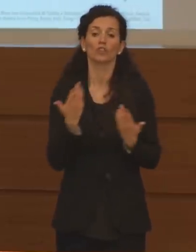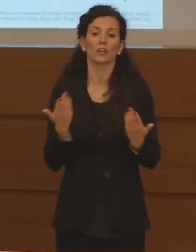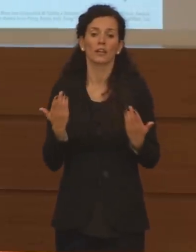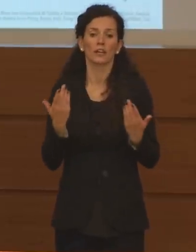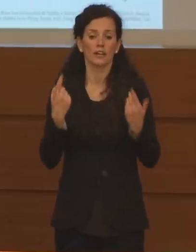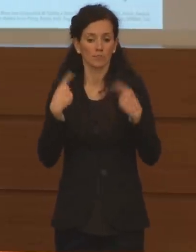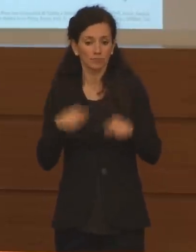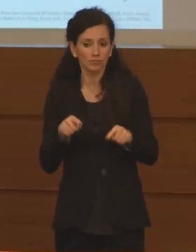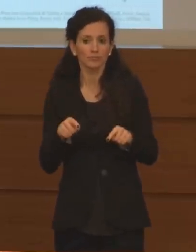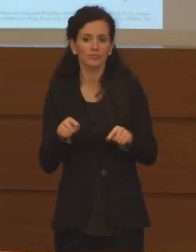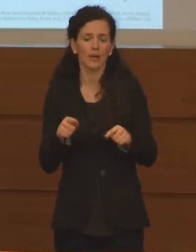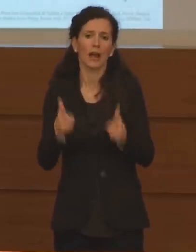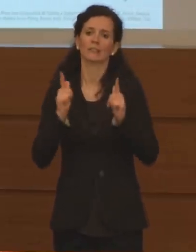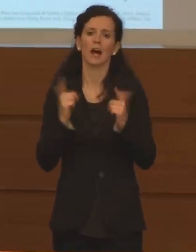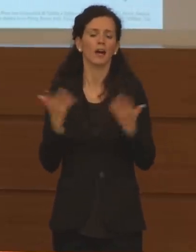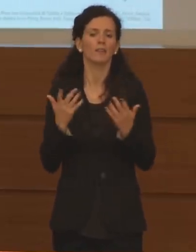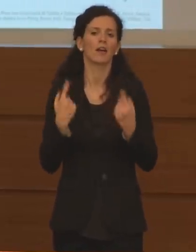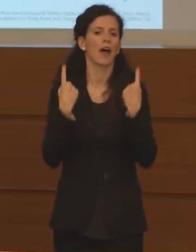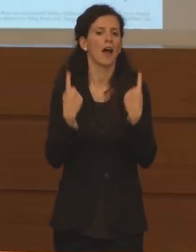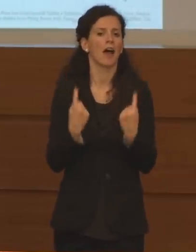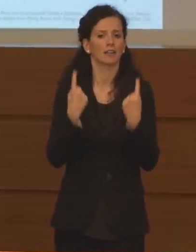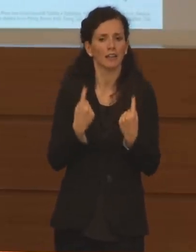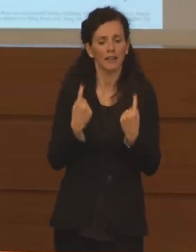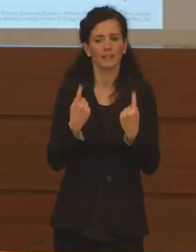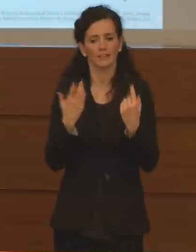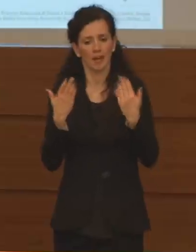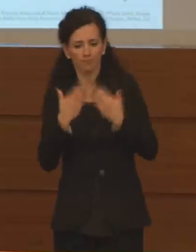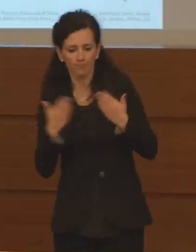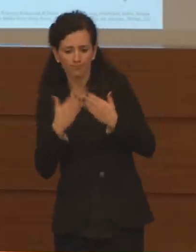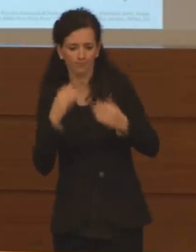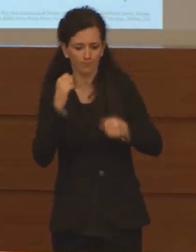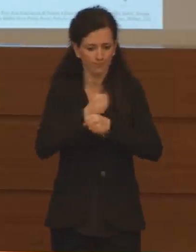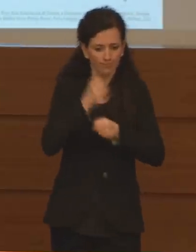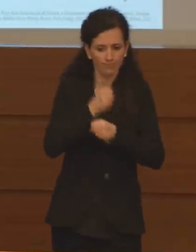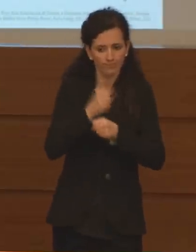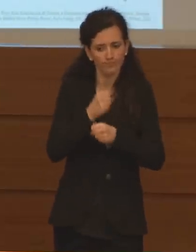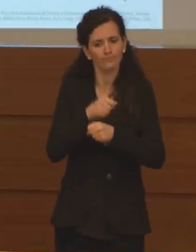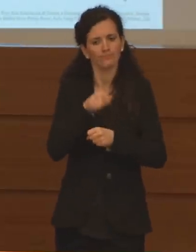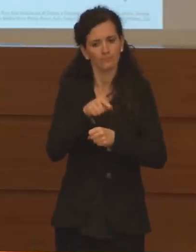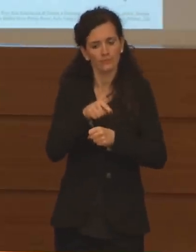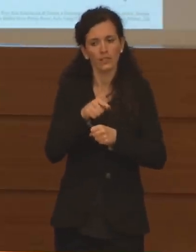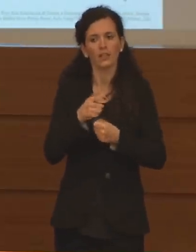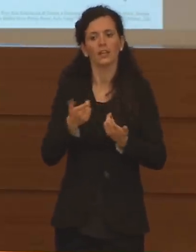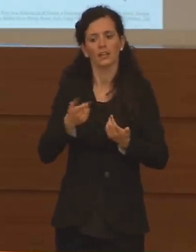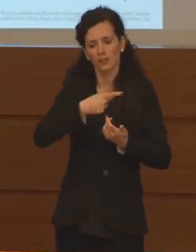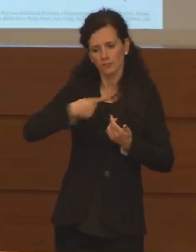dovuta al fatto che chiaramente le misure di contenimento sono state messe